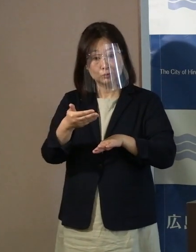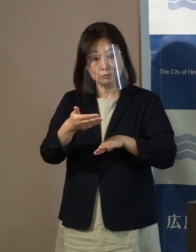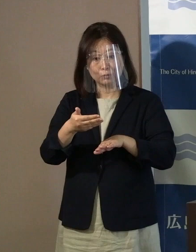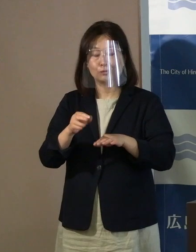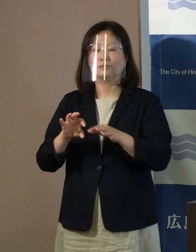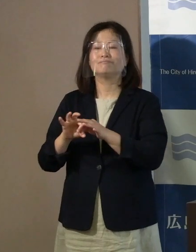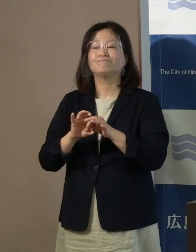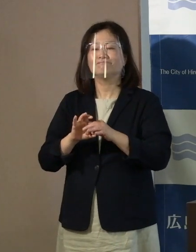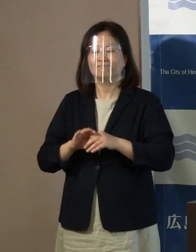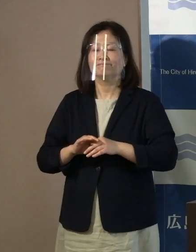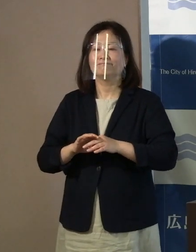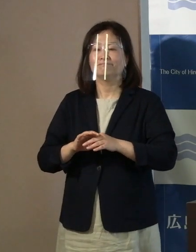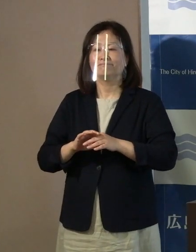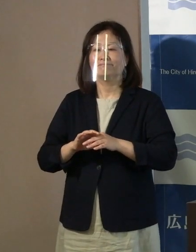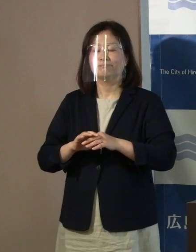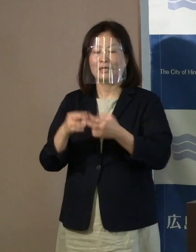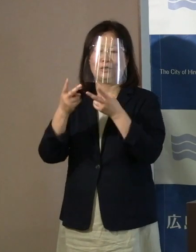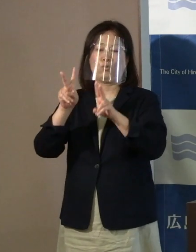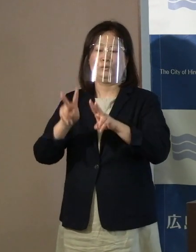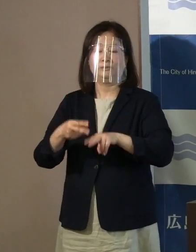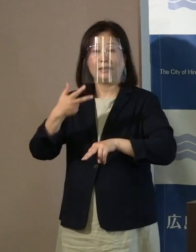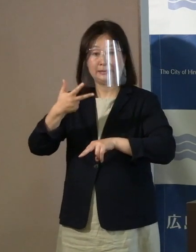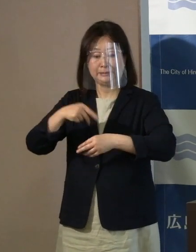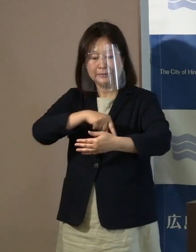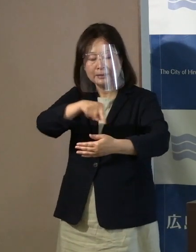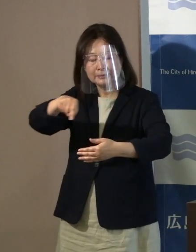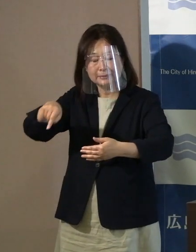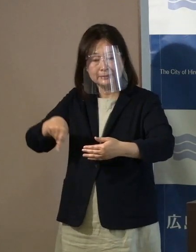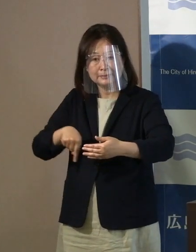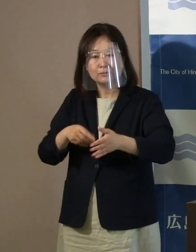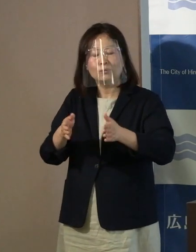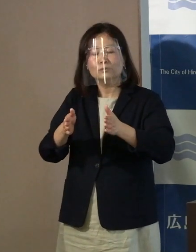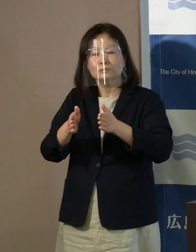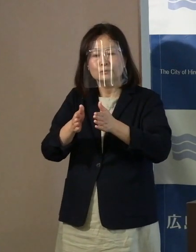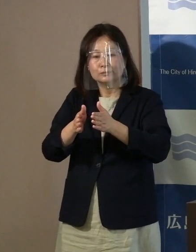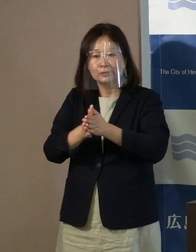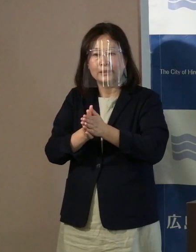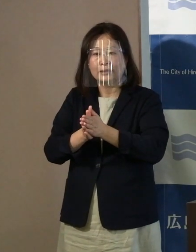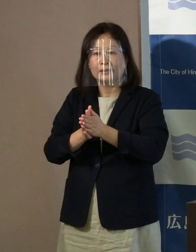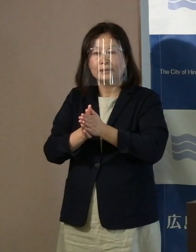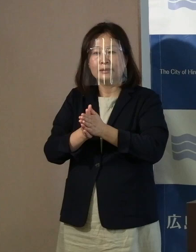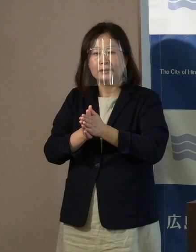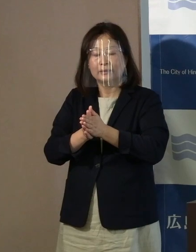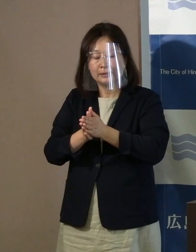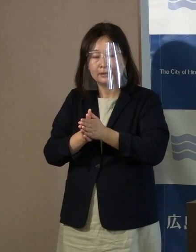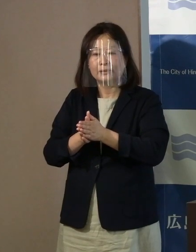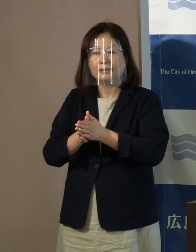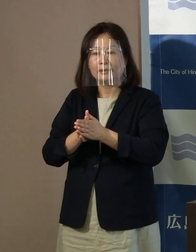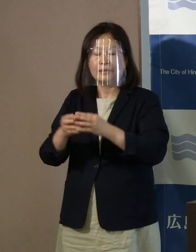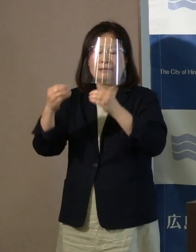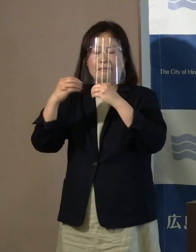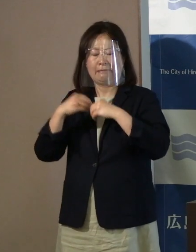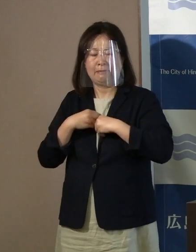広島市内含めて､地方でも感染者の方が 増加してきているのですけれども､